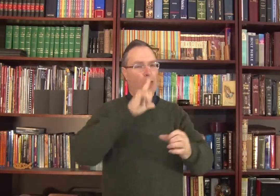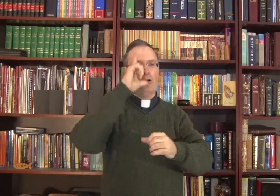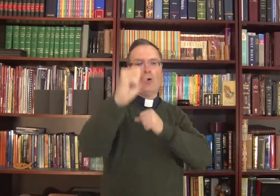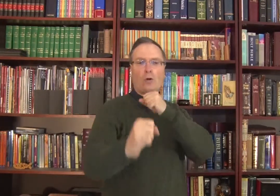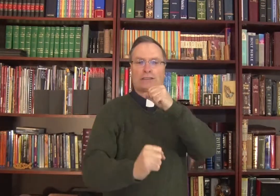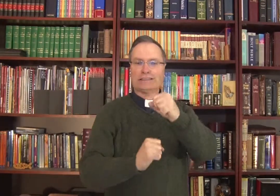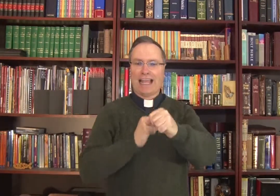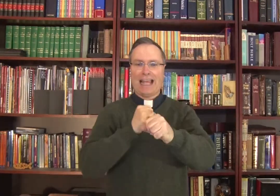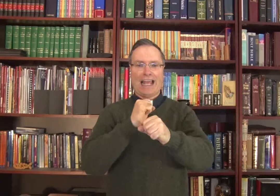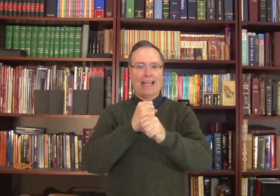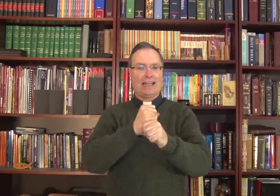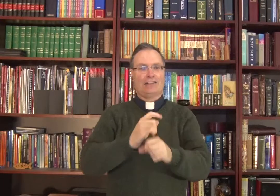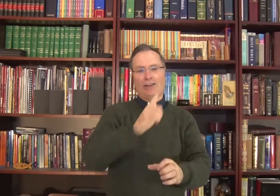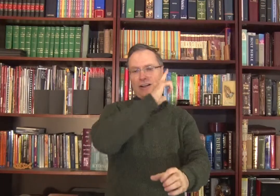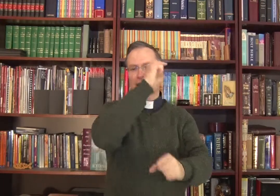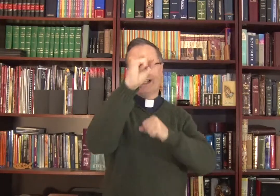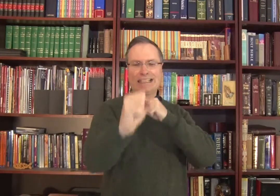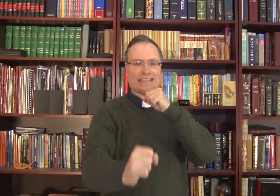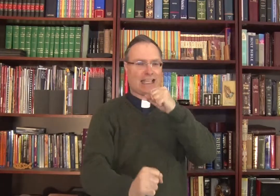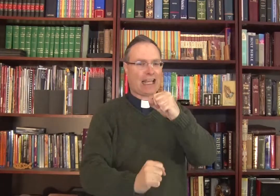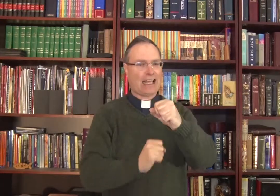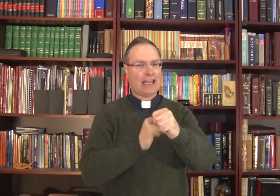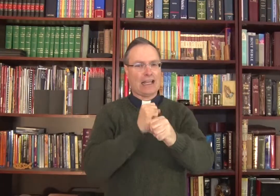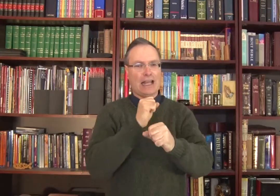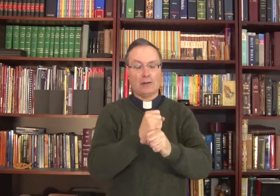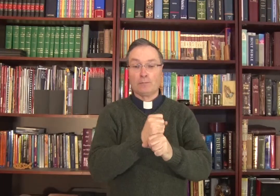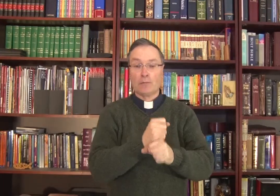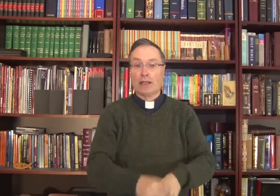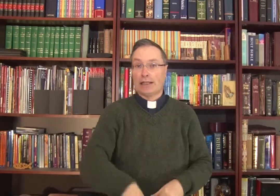aux siècles des siècles!»